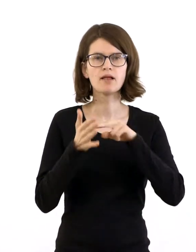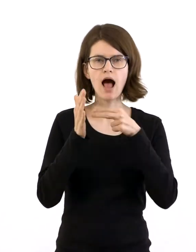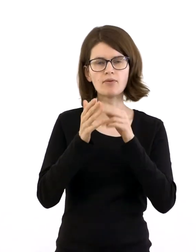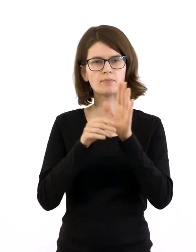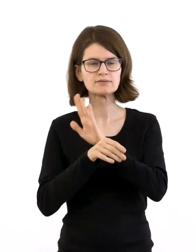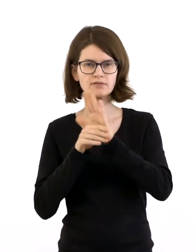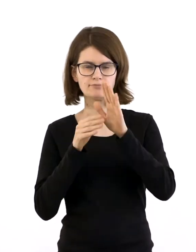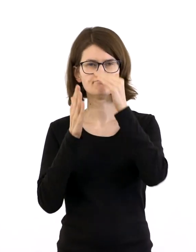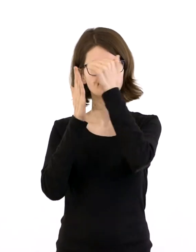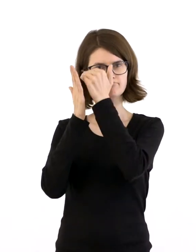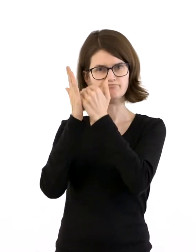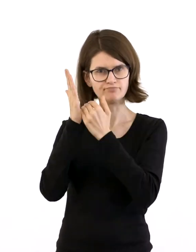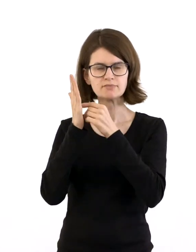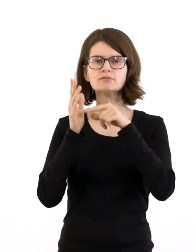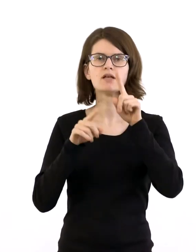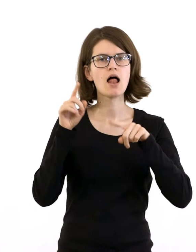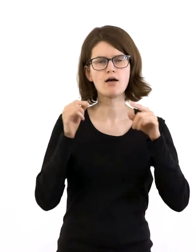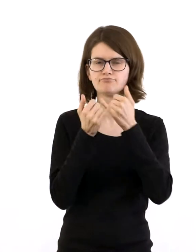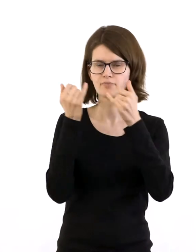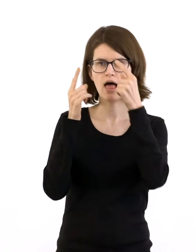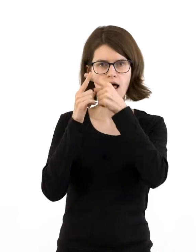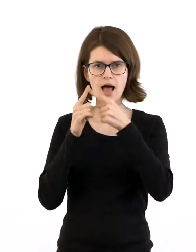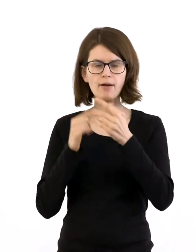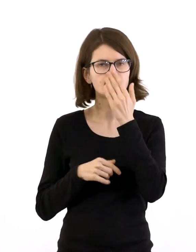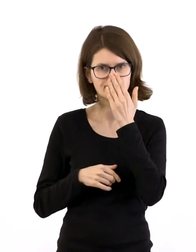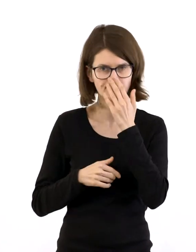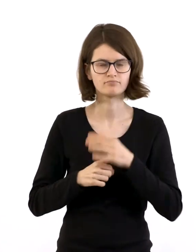Struktura biznesplanu jest uzależniona od różnych elementów, takich jak np.